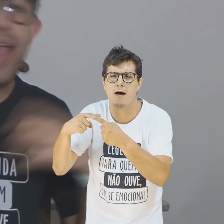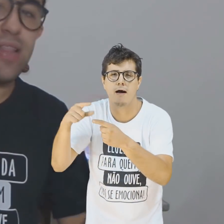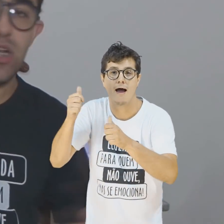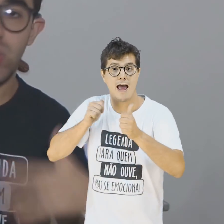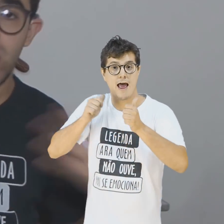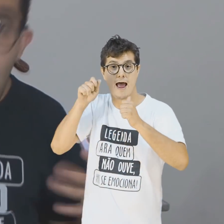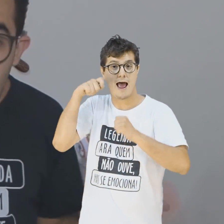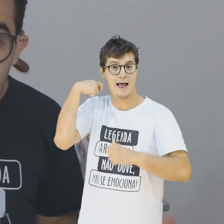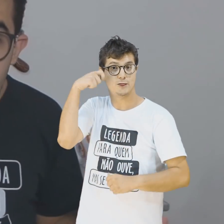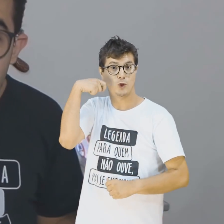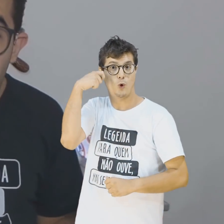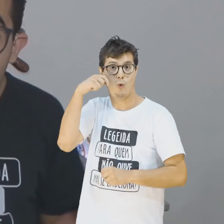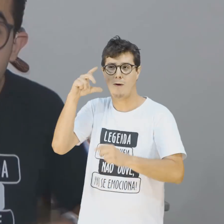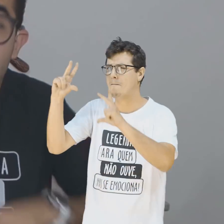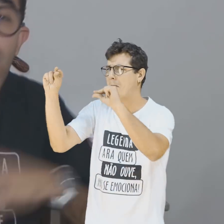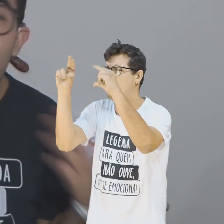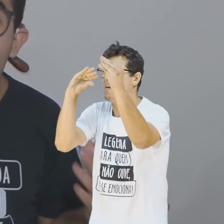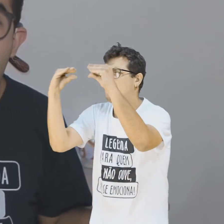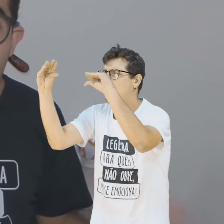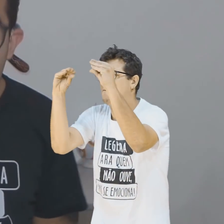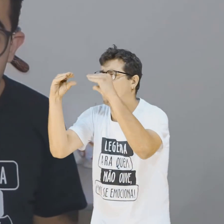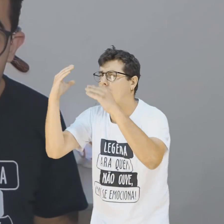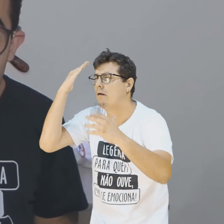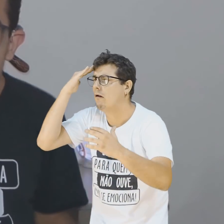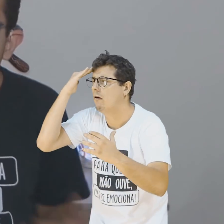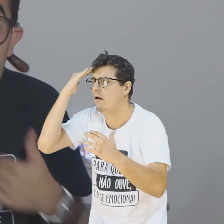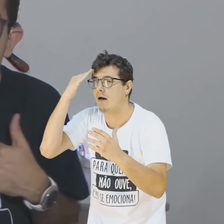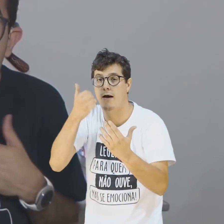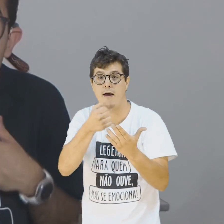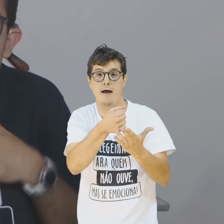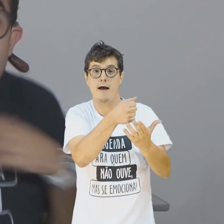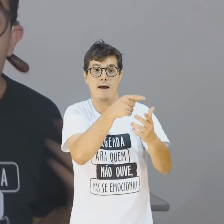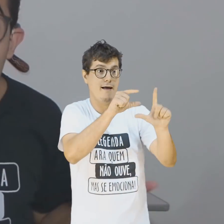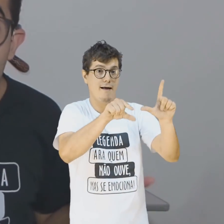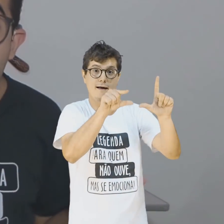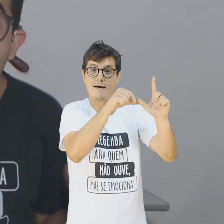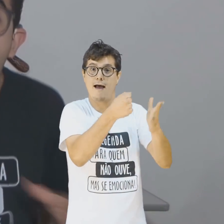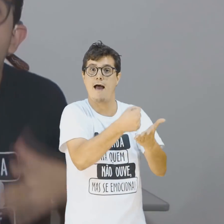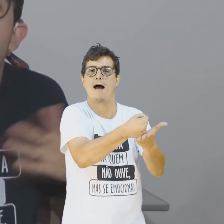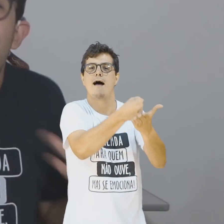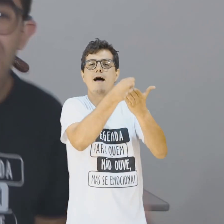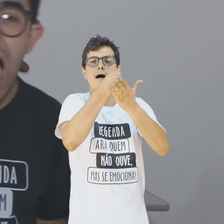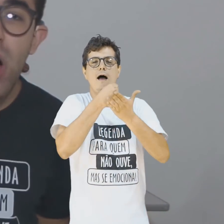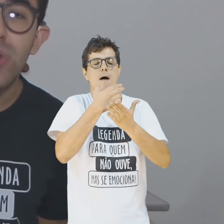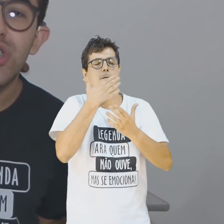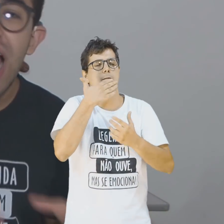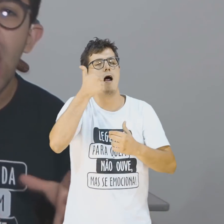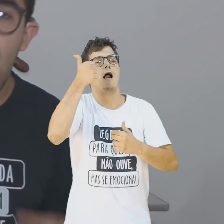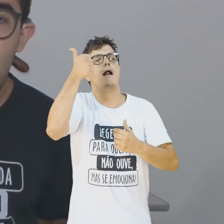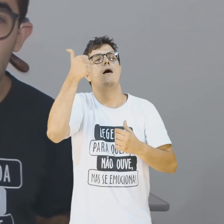entre os outros falam muito rápido. Daí não consigo acompanhar o diálogo